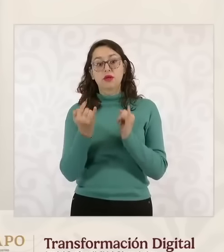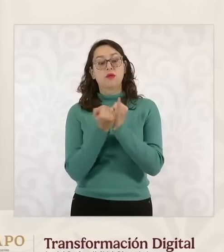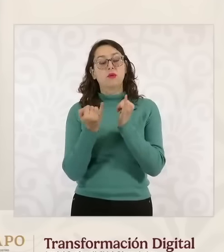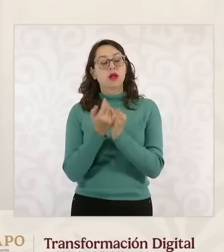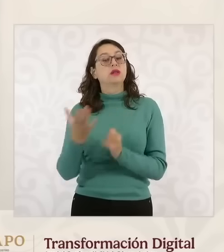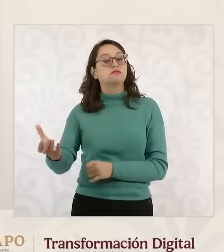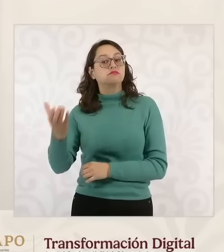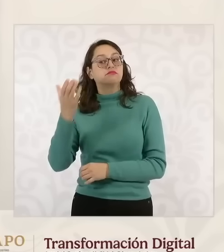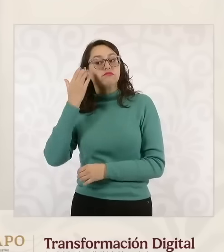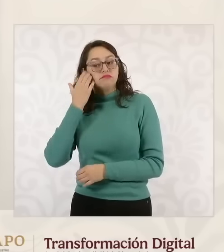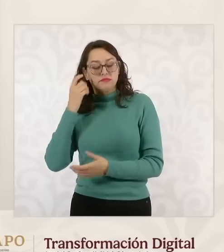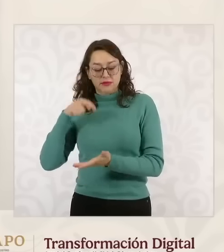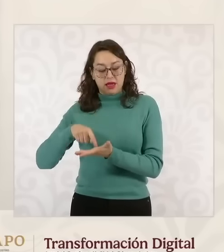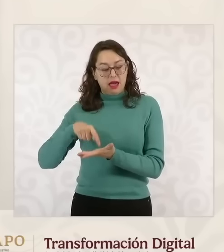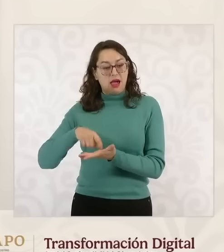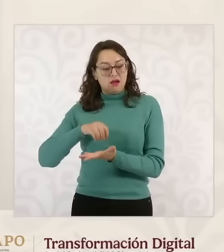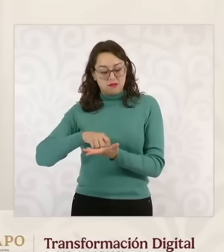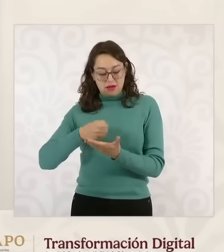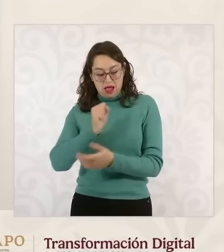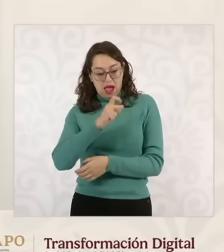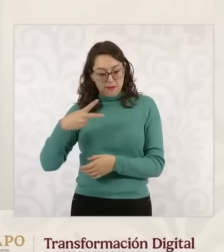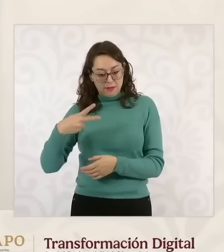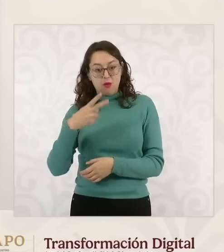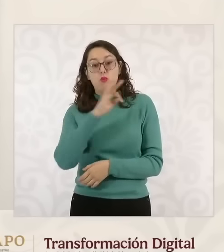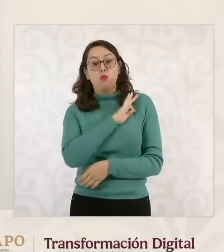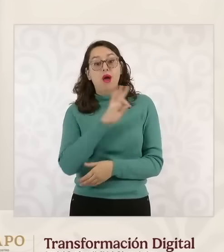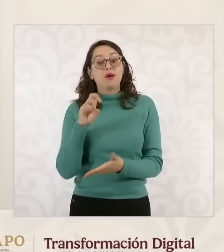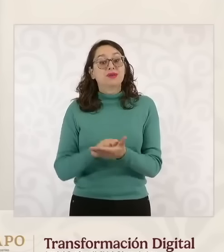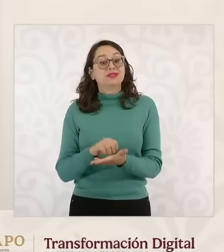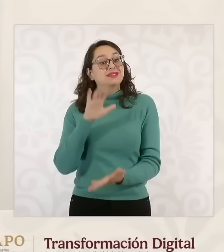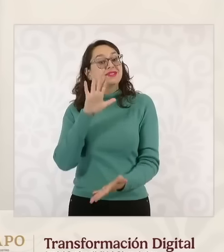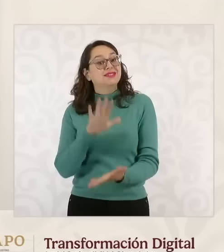citas y saber a dónde acudir para consultas de estudios. Una estrategia de la cual les daremos